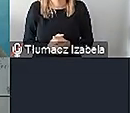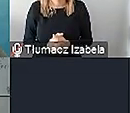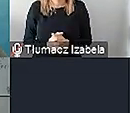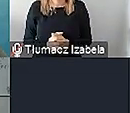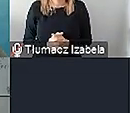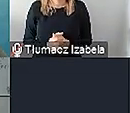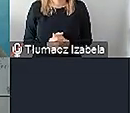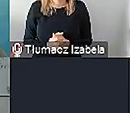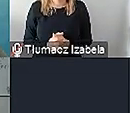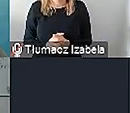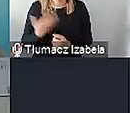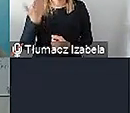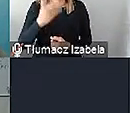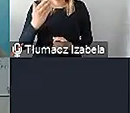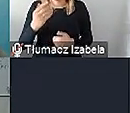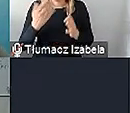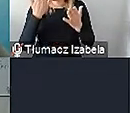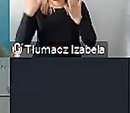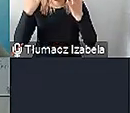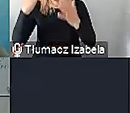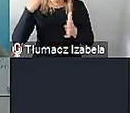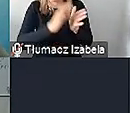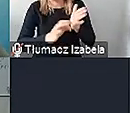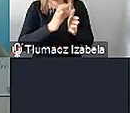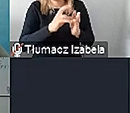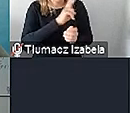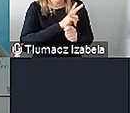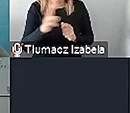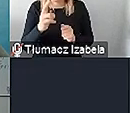i była bardzo wizualna w każdym momencie.